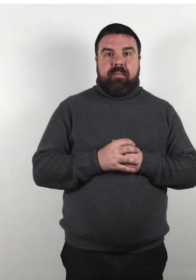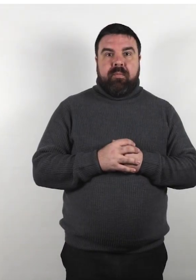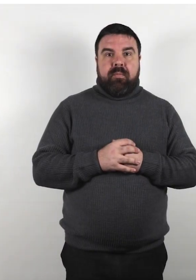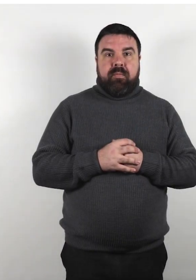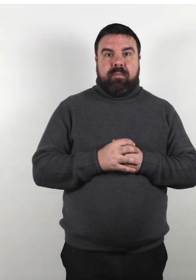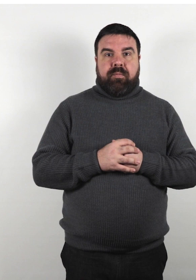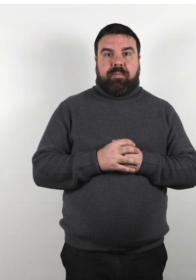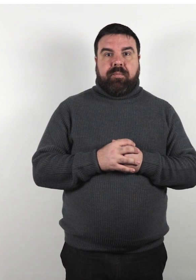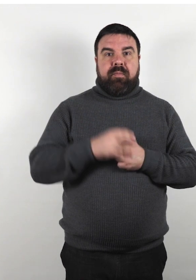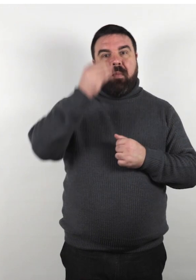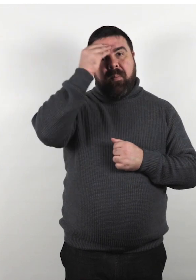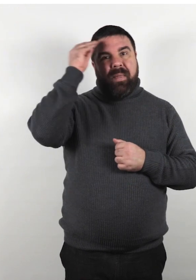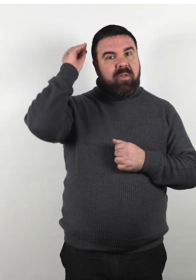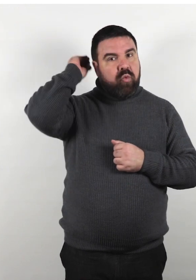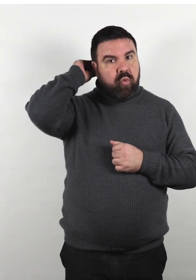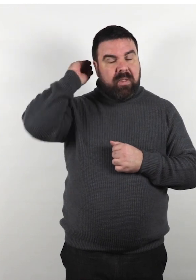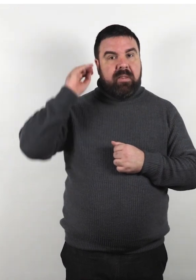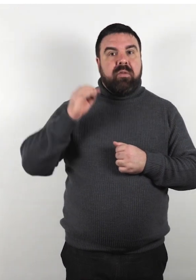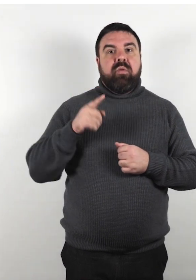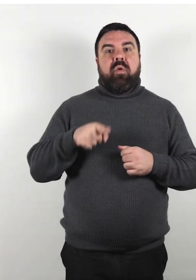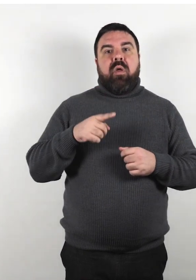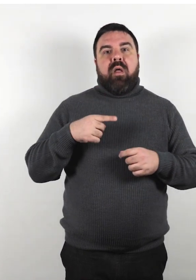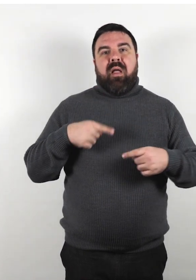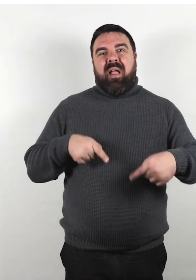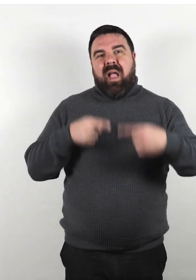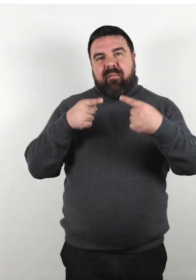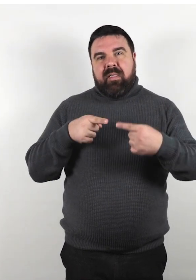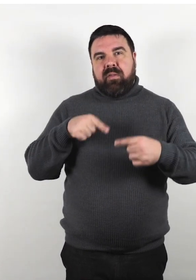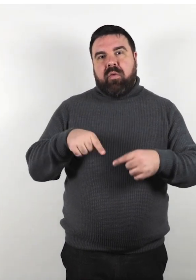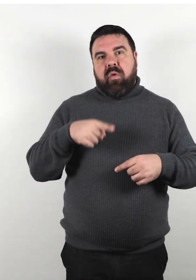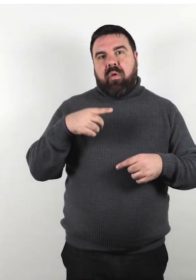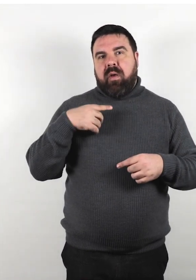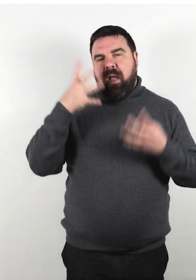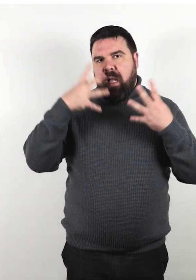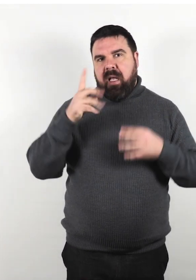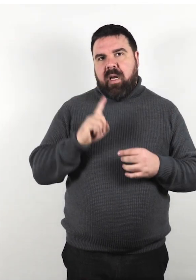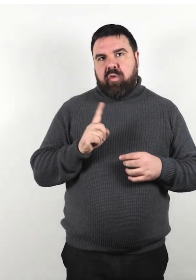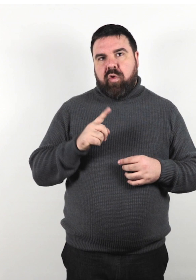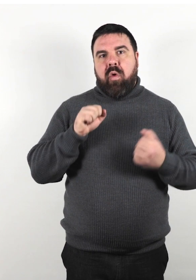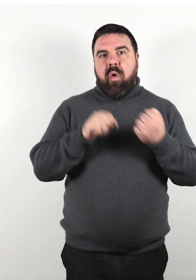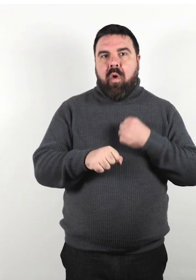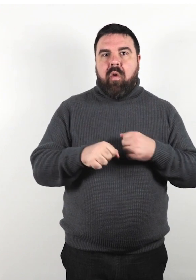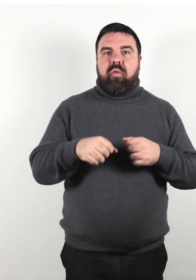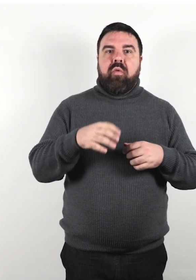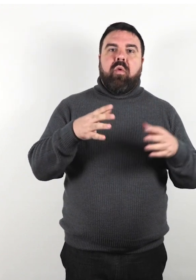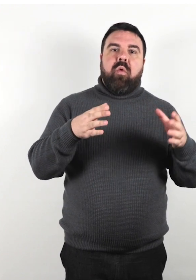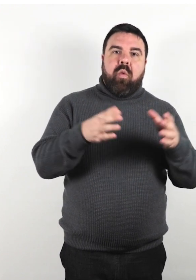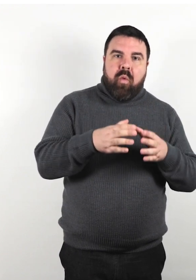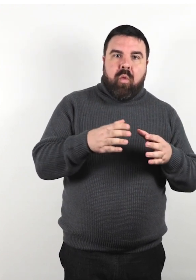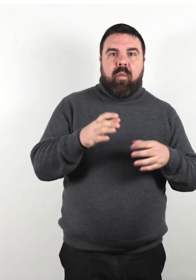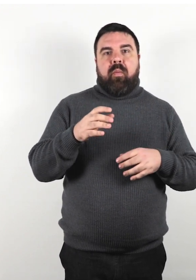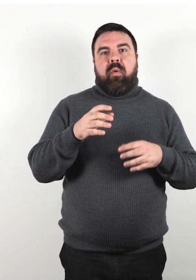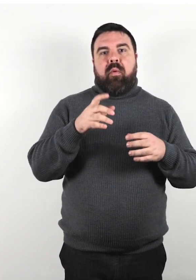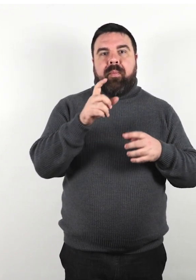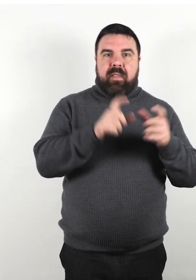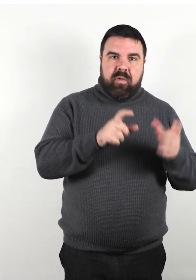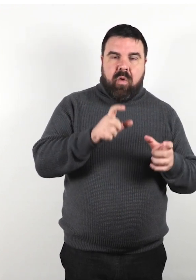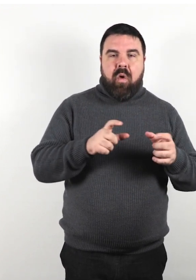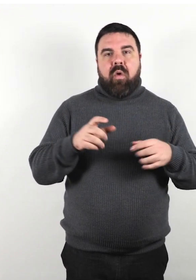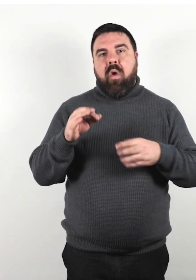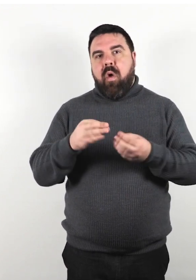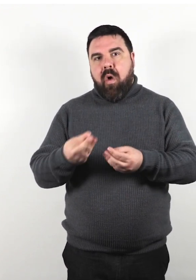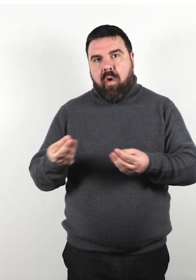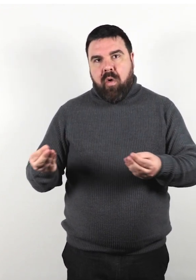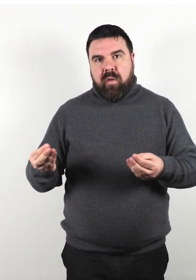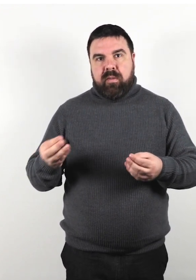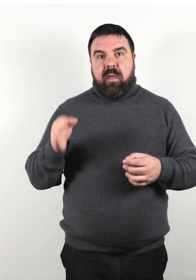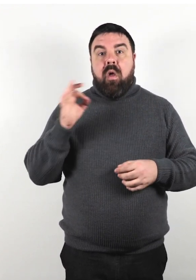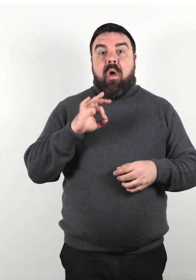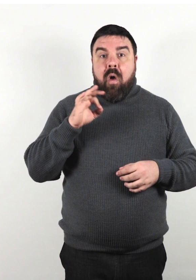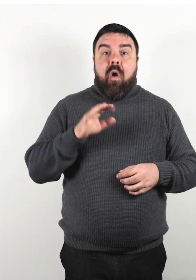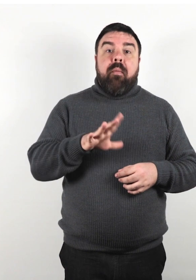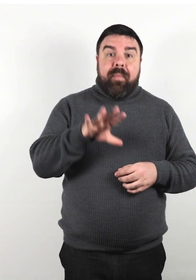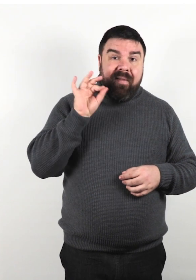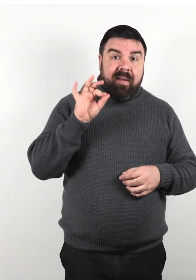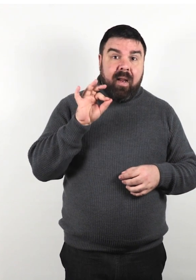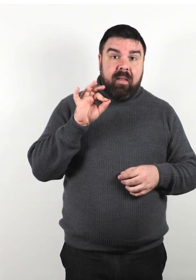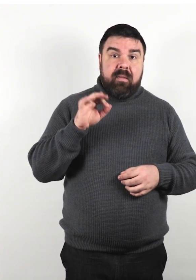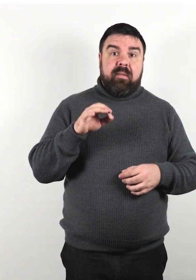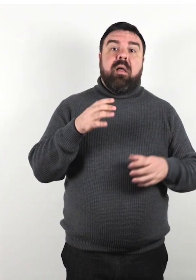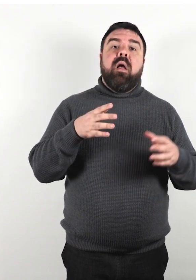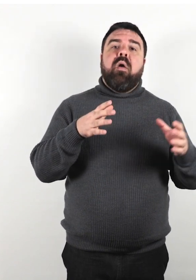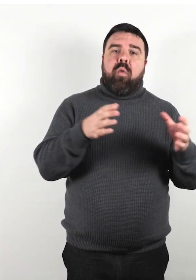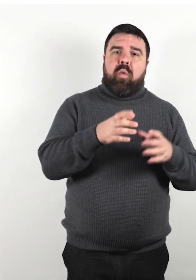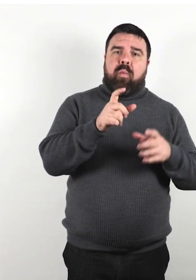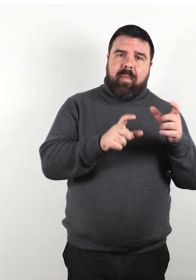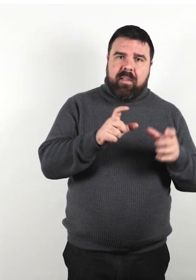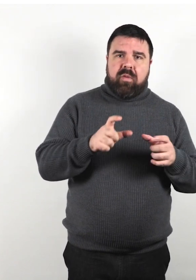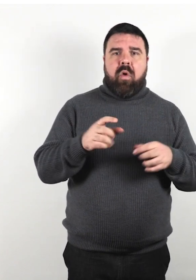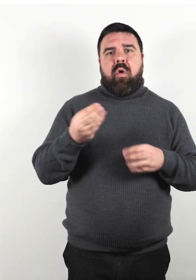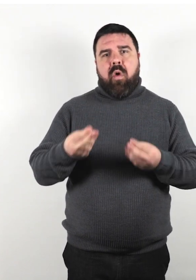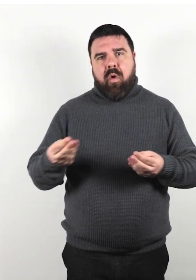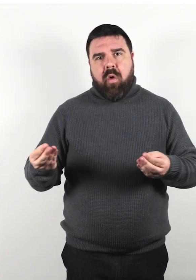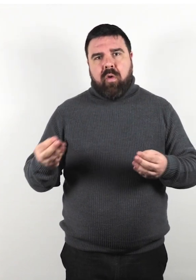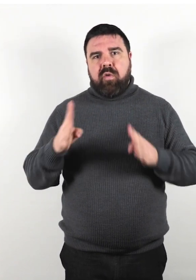Il pregiudizio è un'avversione irragionevole verso un particolare gruppo di persone o cose, o una preferenza per un gruppo di persone o cose rispetto ad un altro.